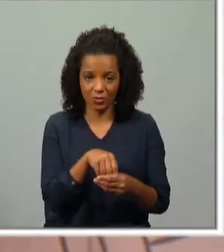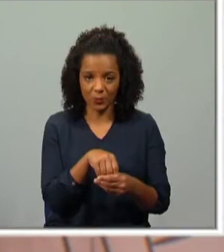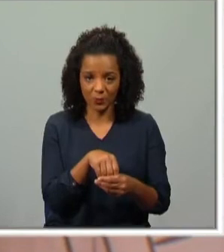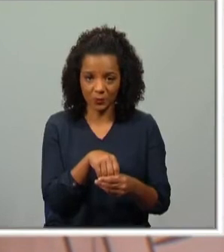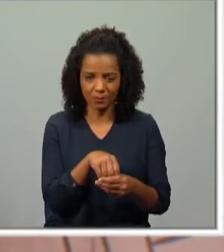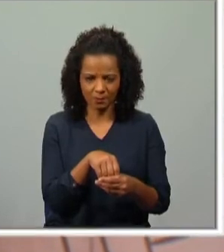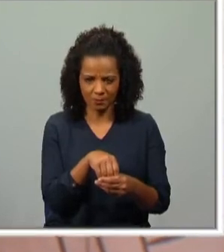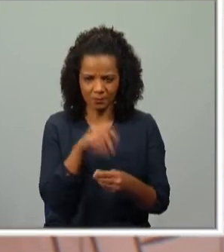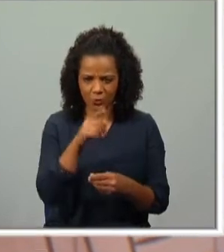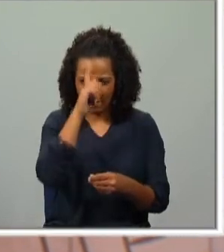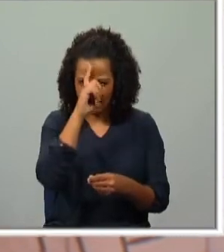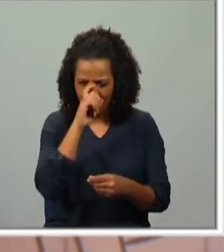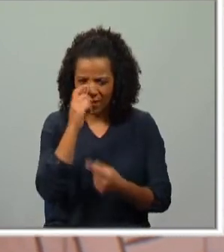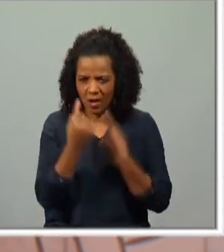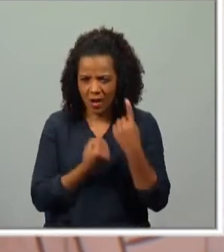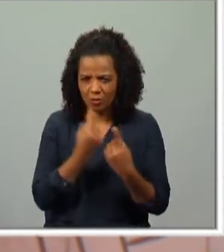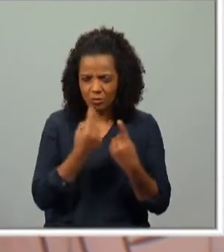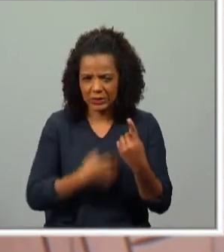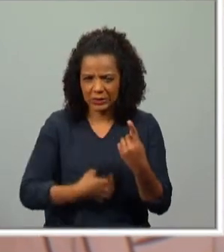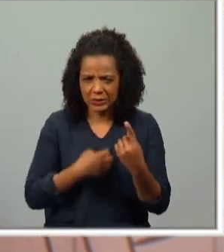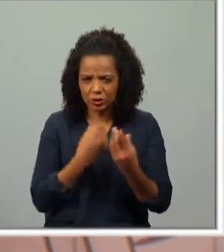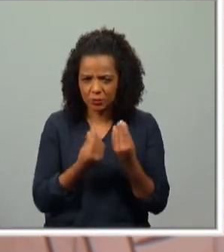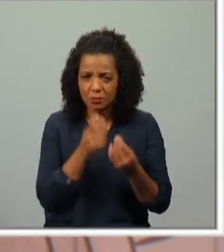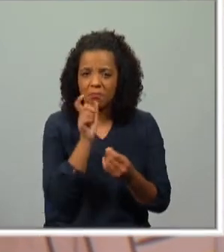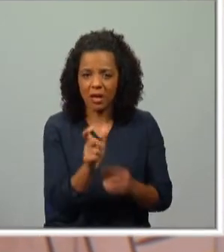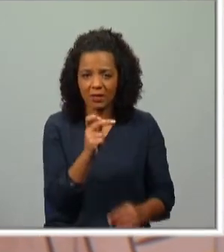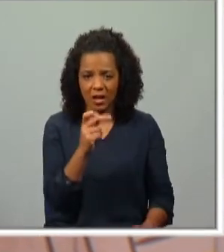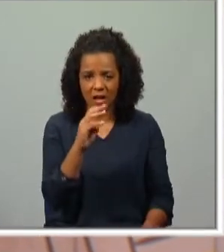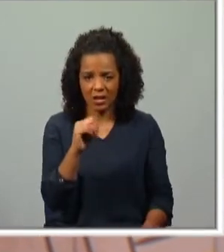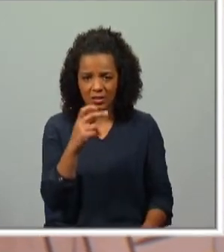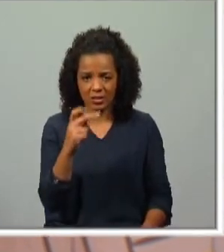Consegues lembrar de alguns significados para a palavra asa 你能記住一些意思嗎對於翼這個詞